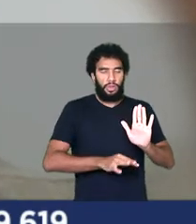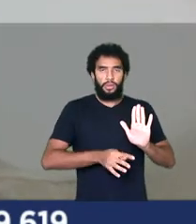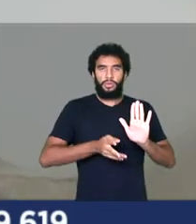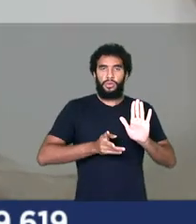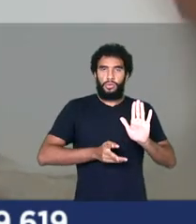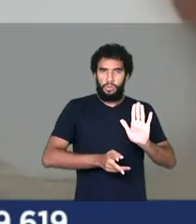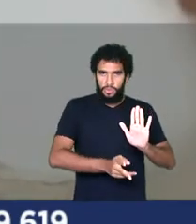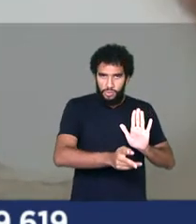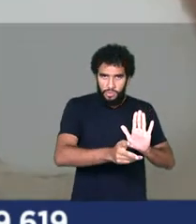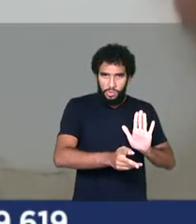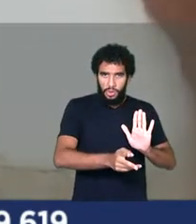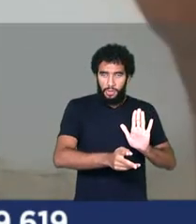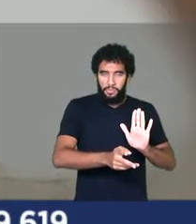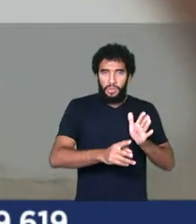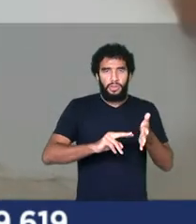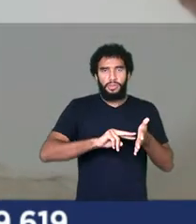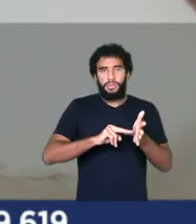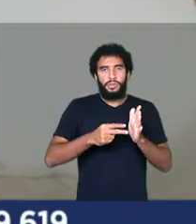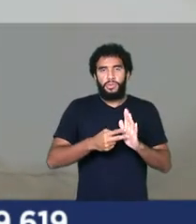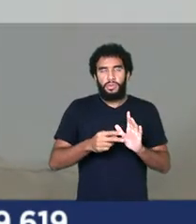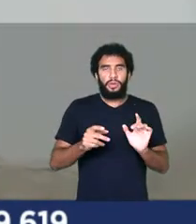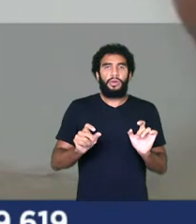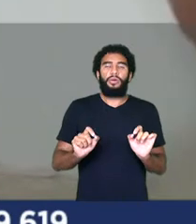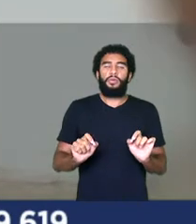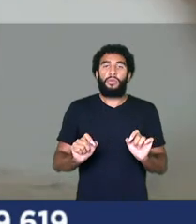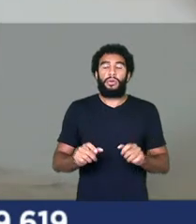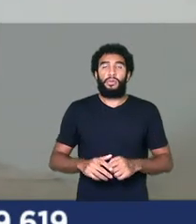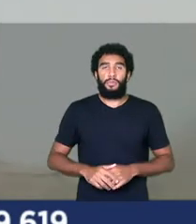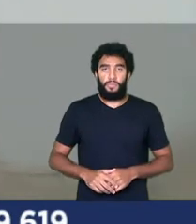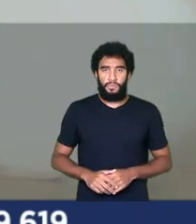COMO ESTÁ, NÃO VAI SER POSSÍVEL A INCIDÊNCIA DE